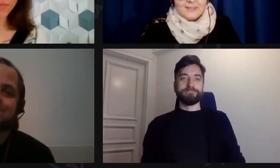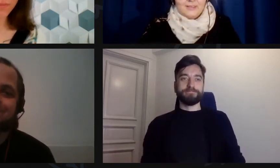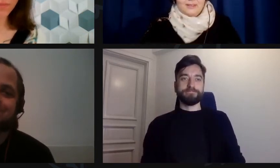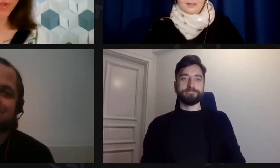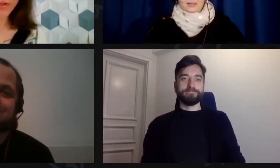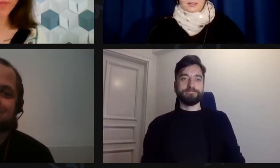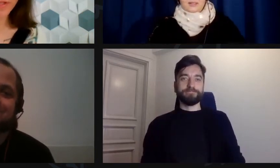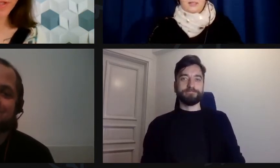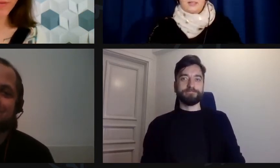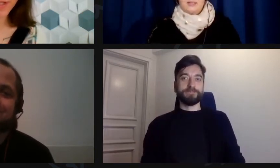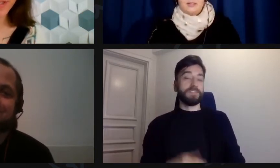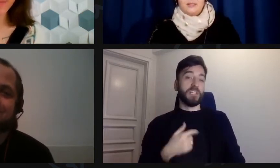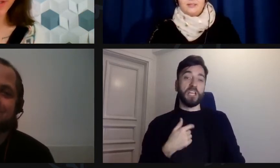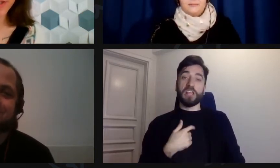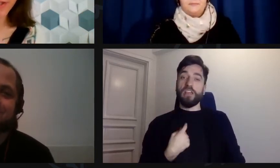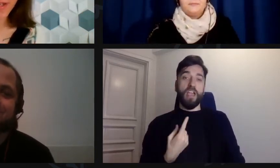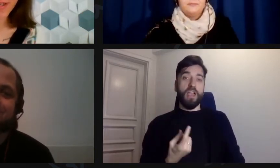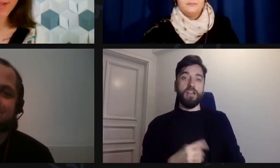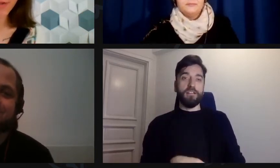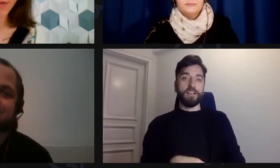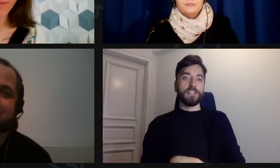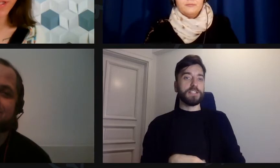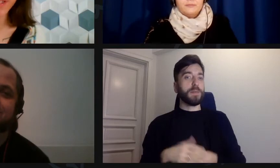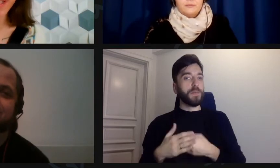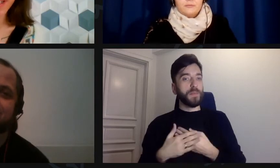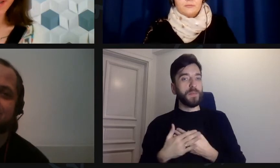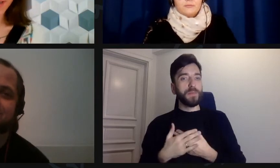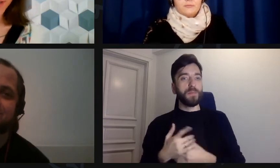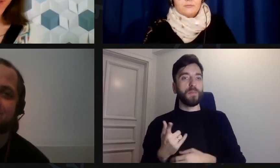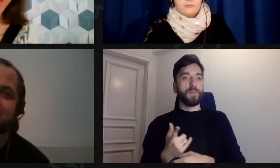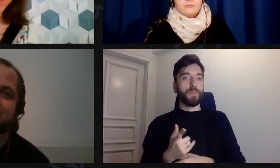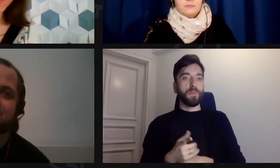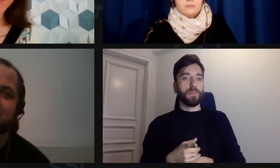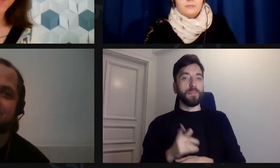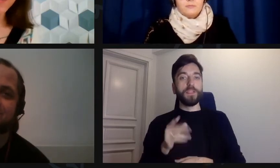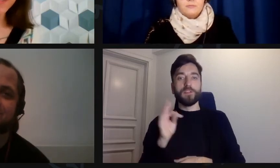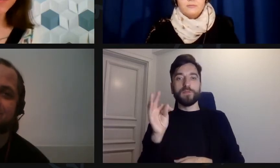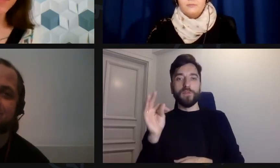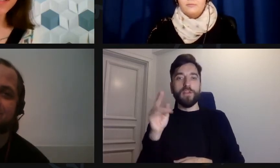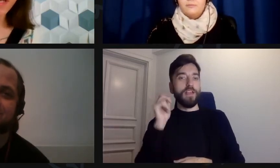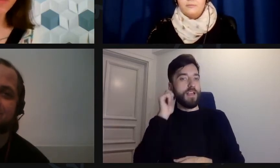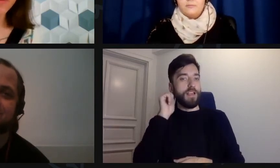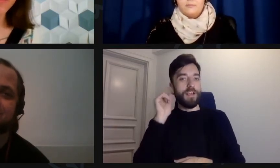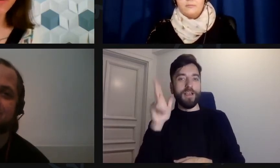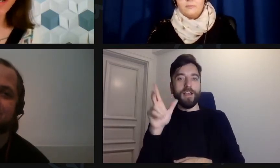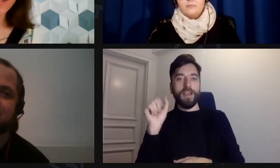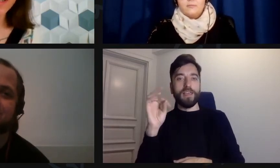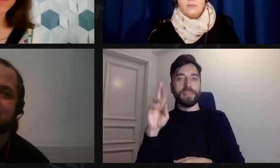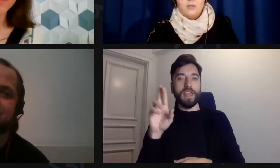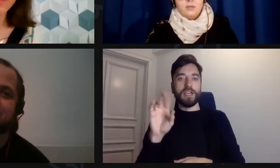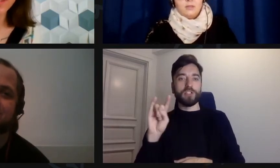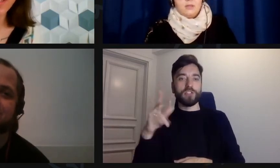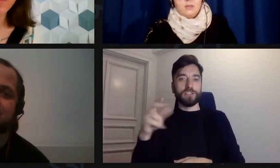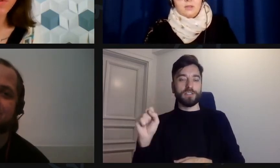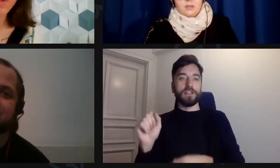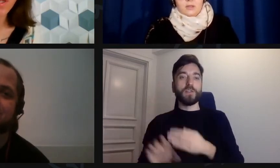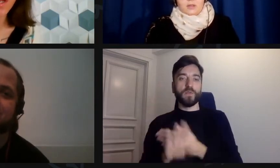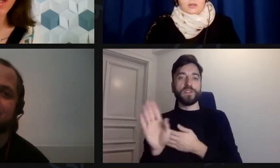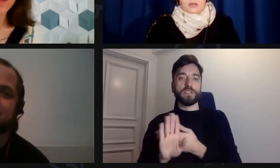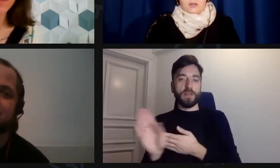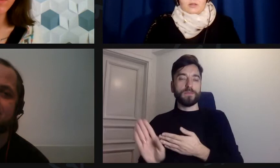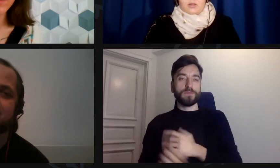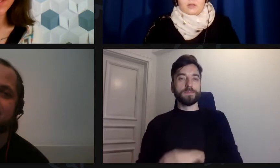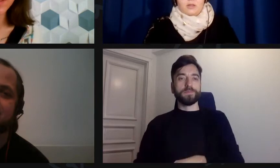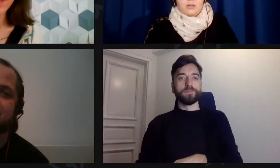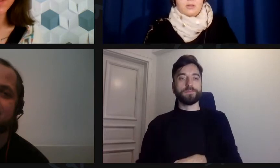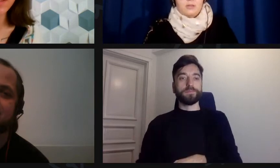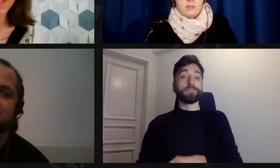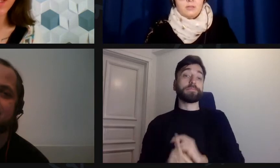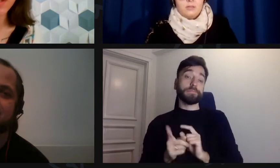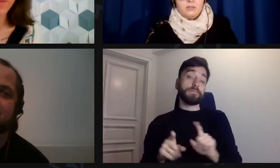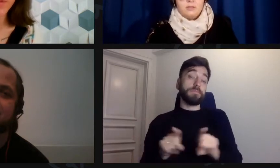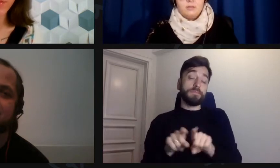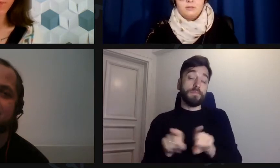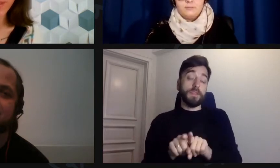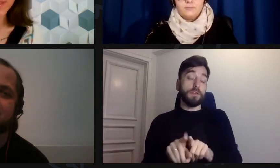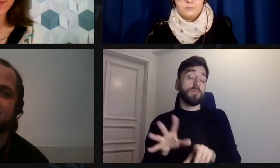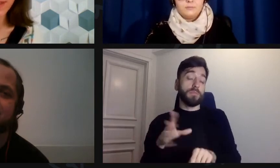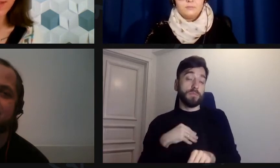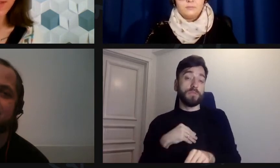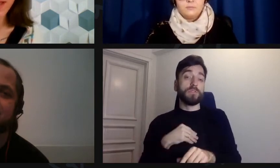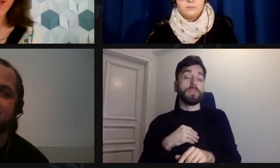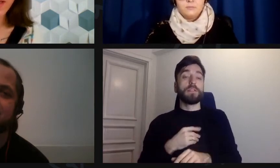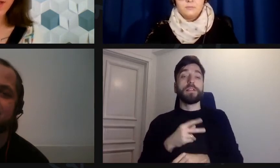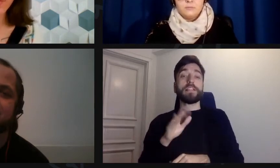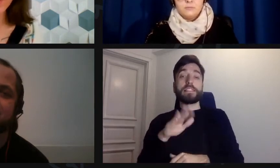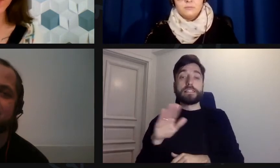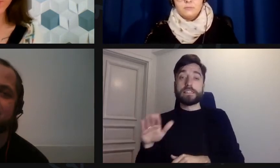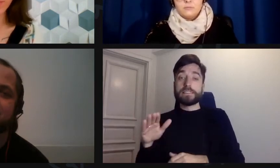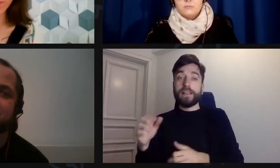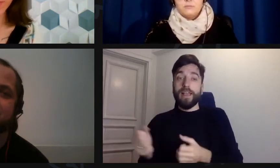Dominika – Mi osobiście bliższe jest podejście Katarzyny do występów. Można też dzieci zaangażować w tą prezentację w inny sposób.